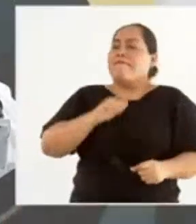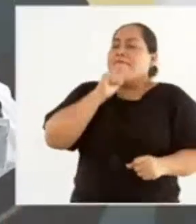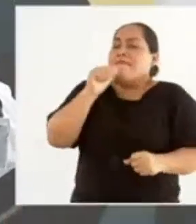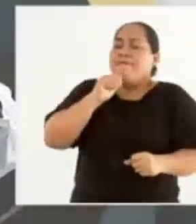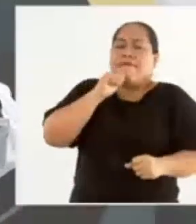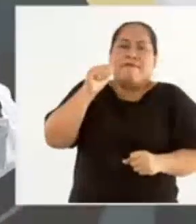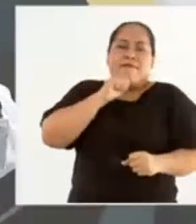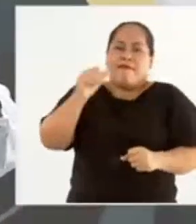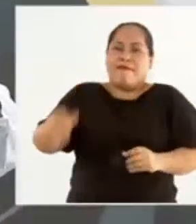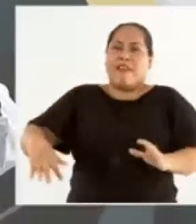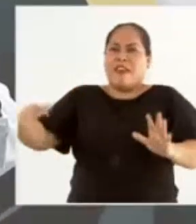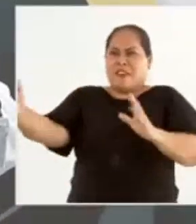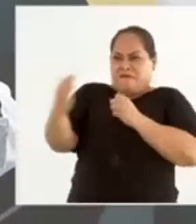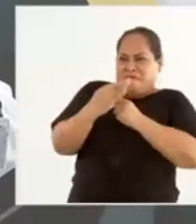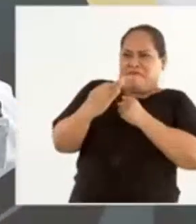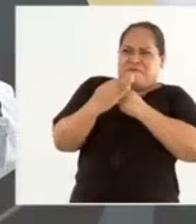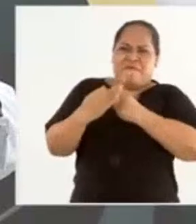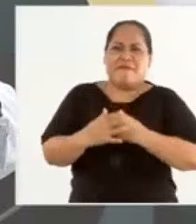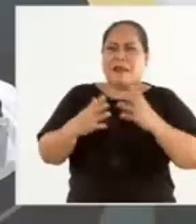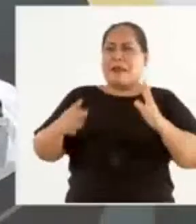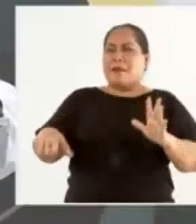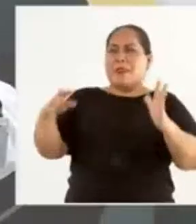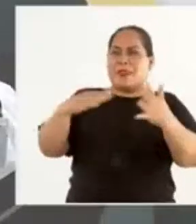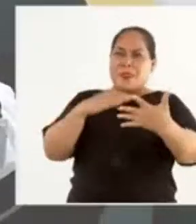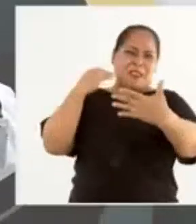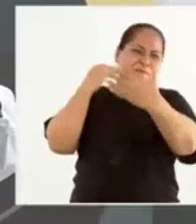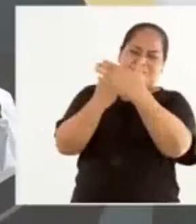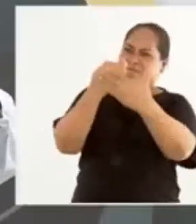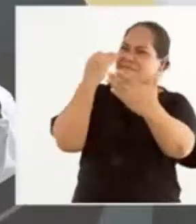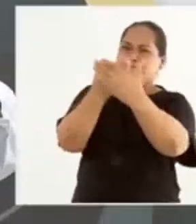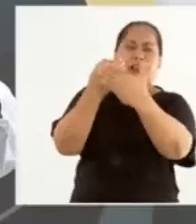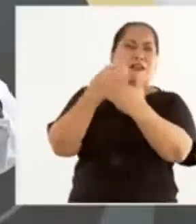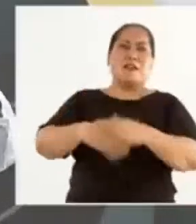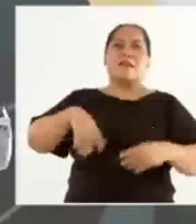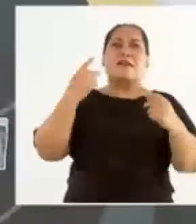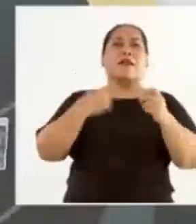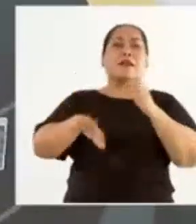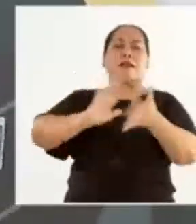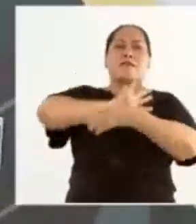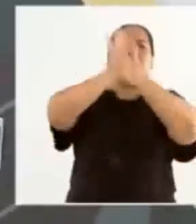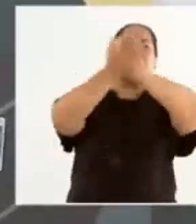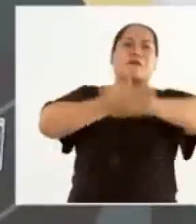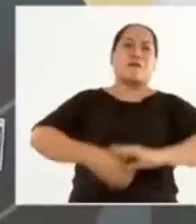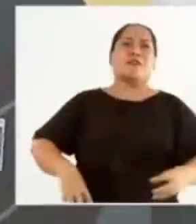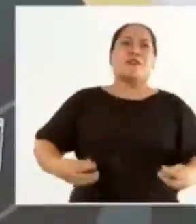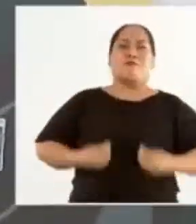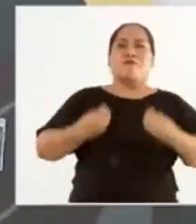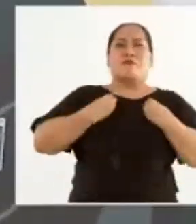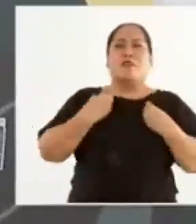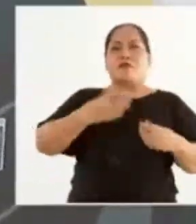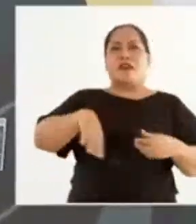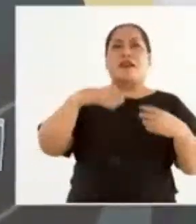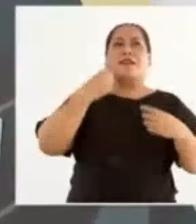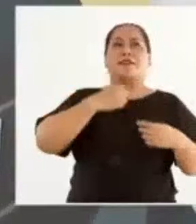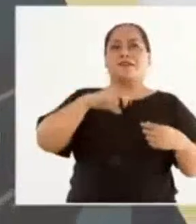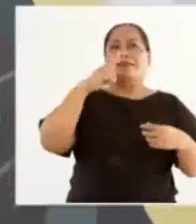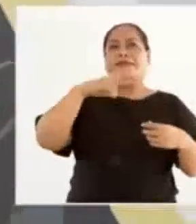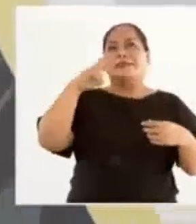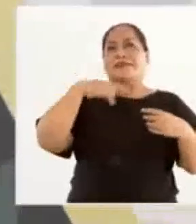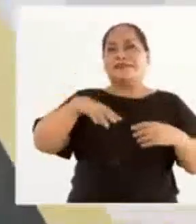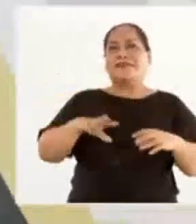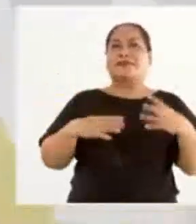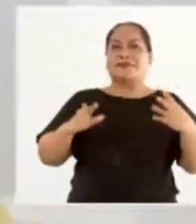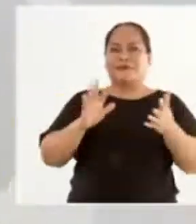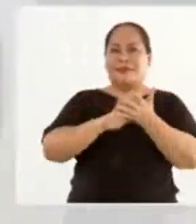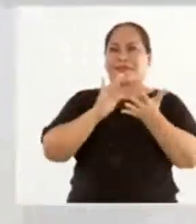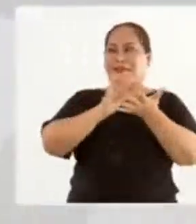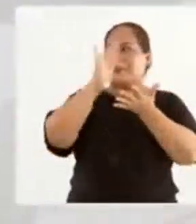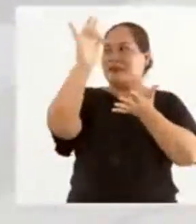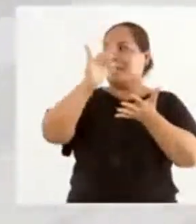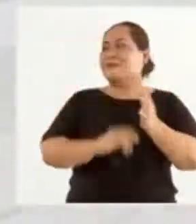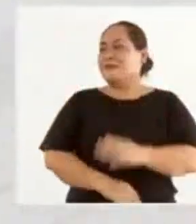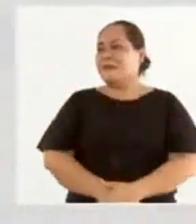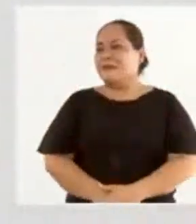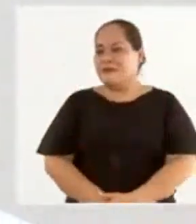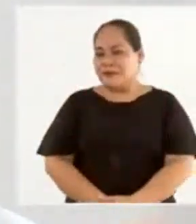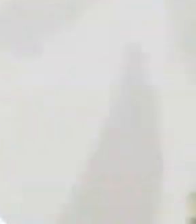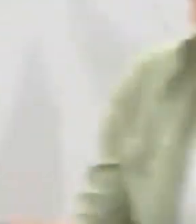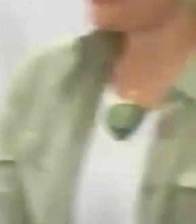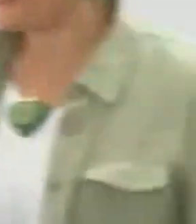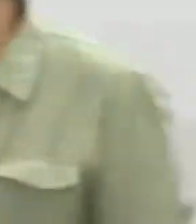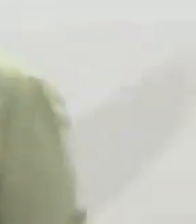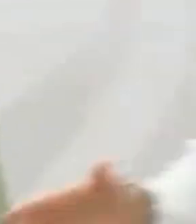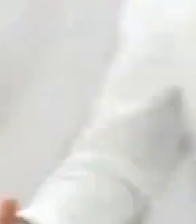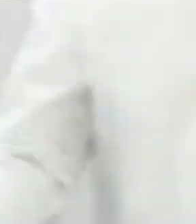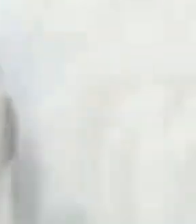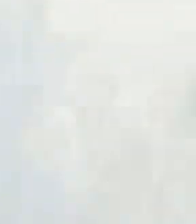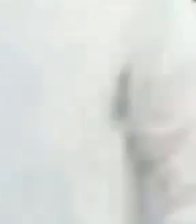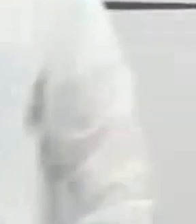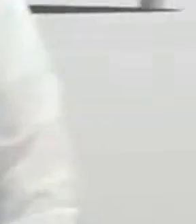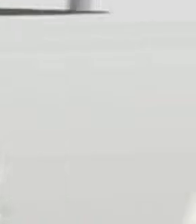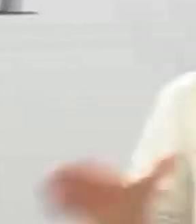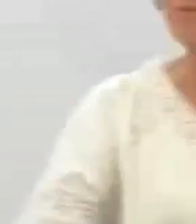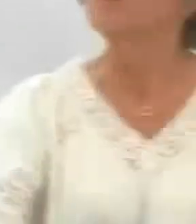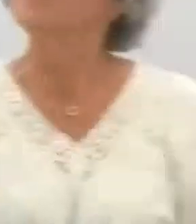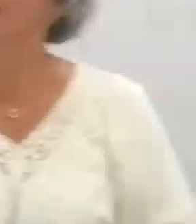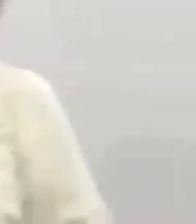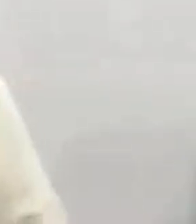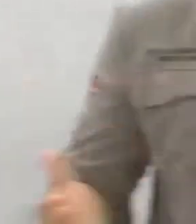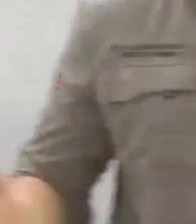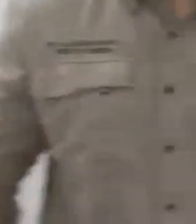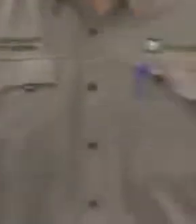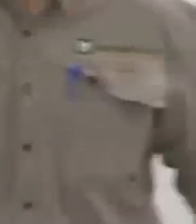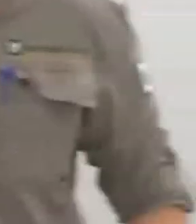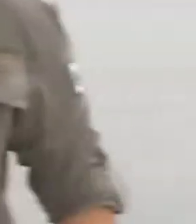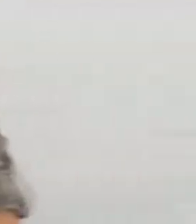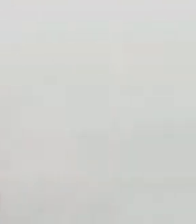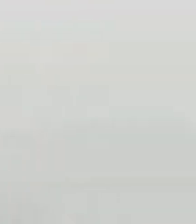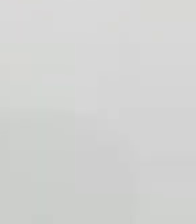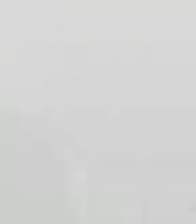México. Viva la transformación de Tabasco. Viva. Viva el pueblo. Viva. Muchas gracias.